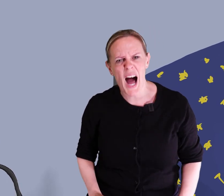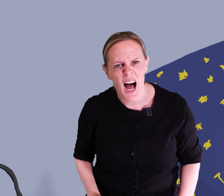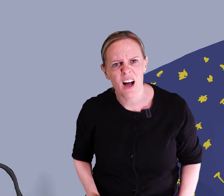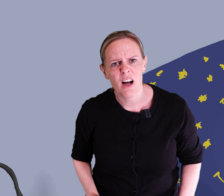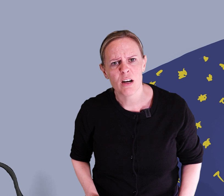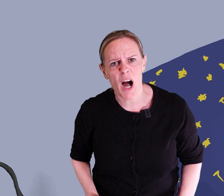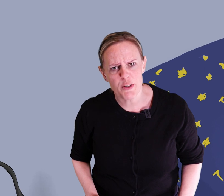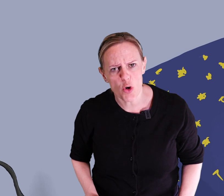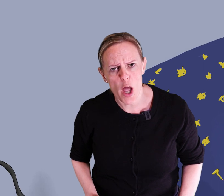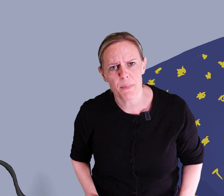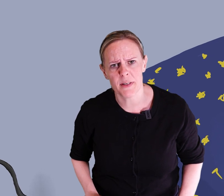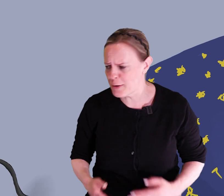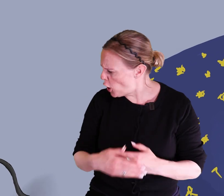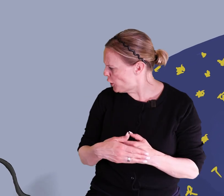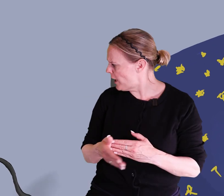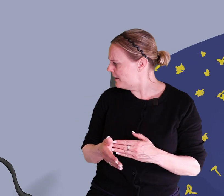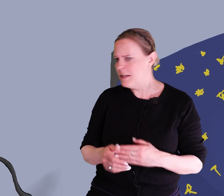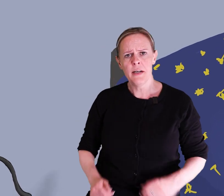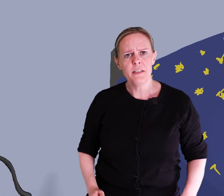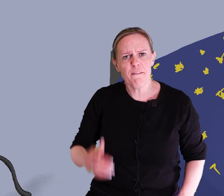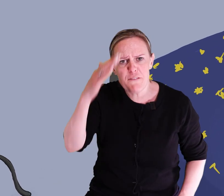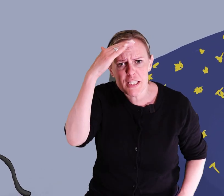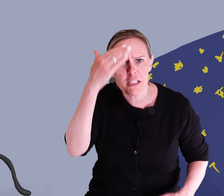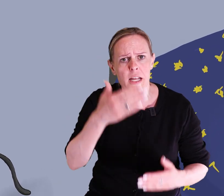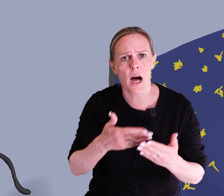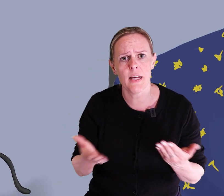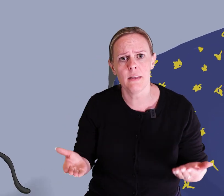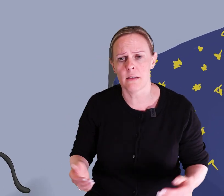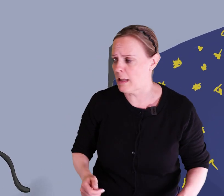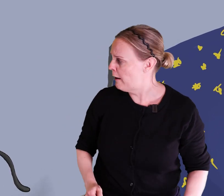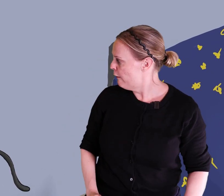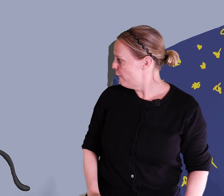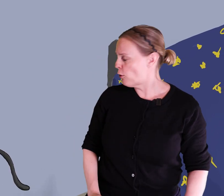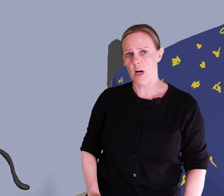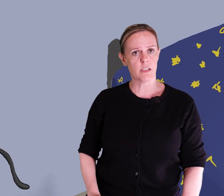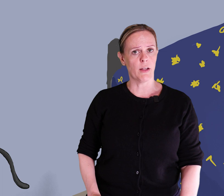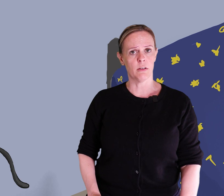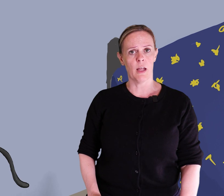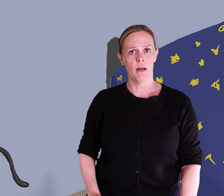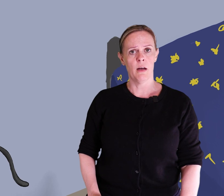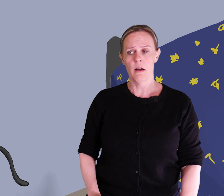va... kan du öppna dörren det visste jag inte frågar Svante